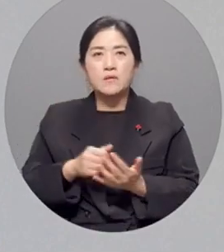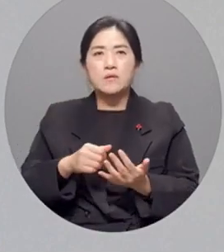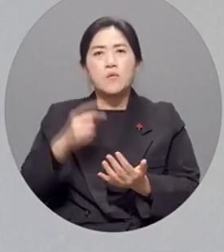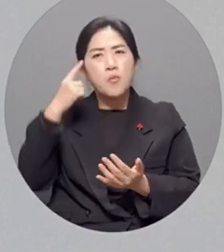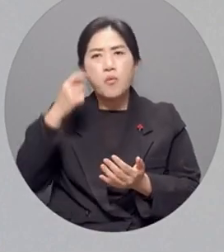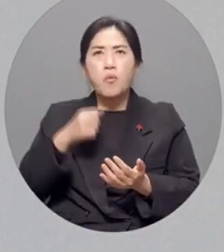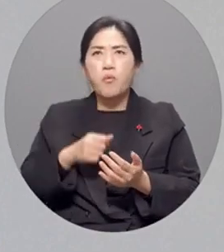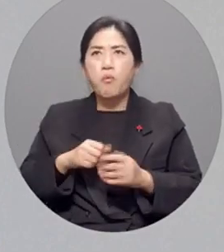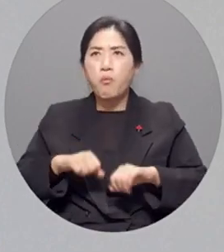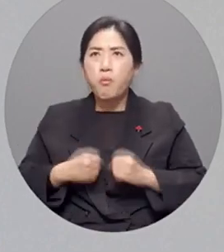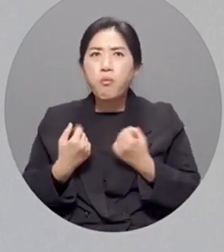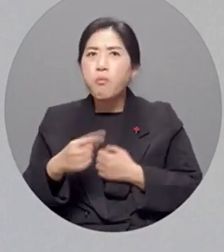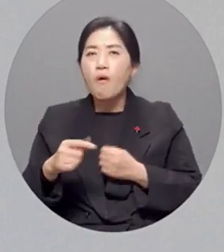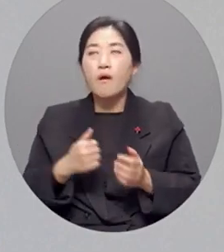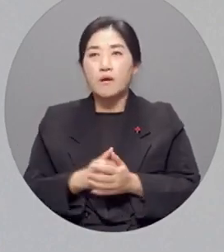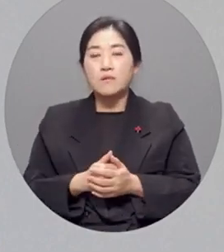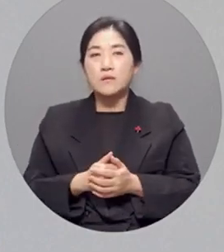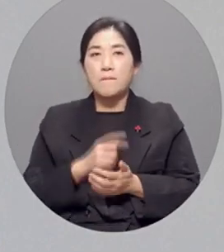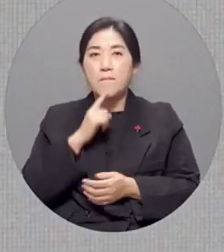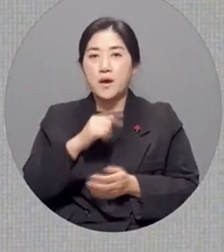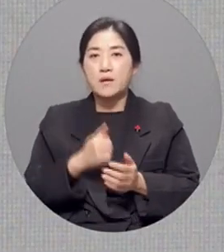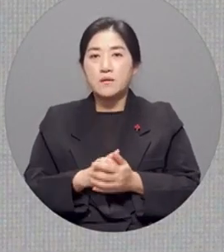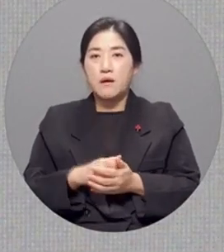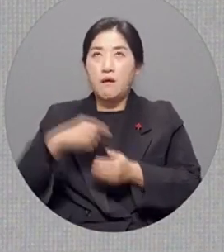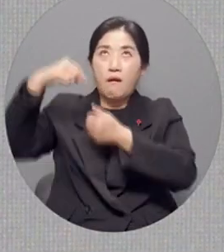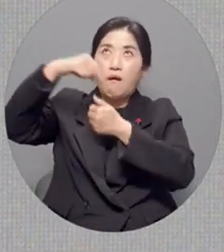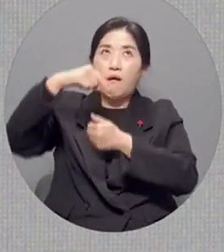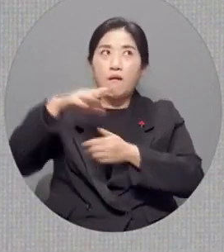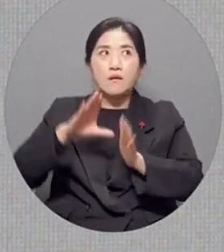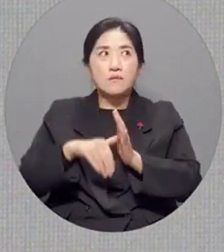(기자) 왜 그런 선택을 했냐는 말 자체도 심리적 지배 상태에 놓였던 피해자에게는